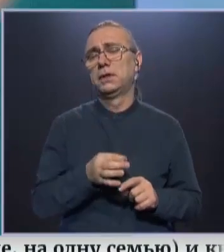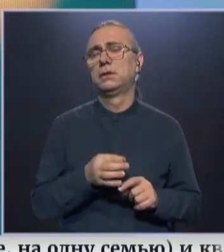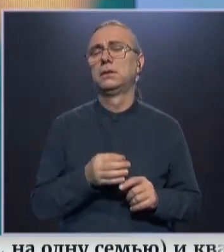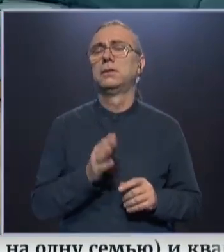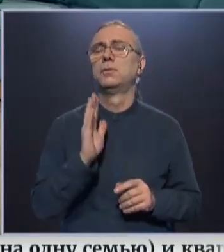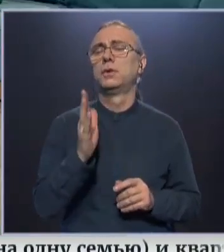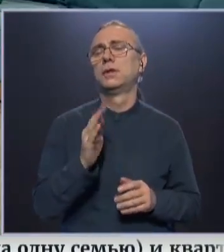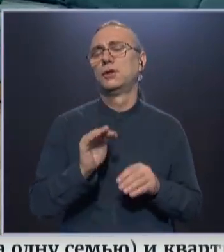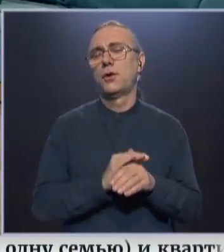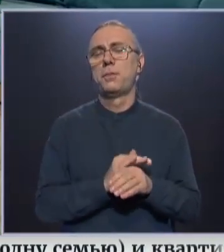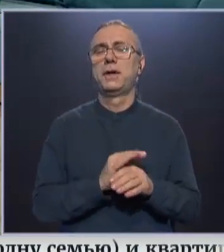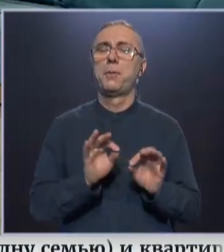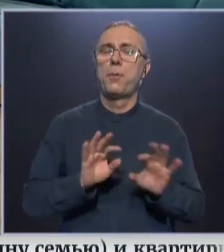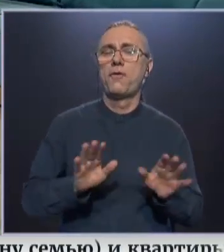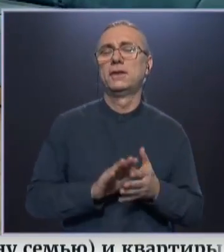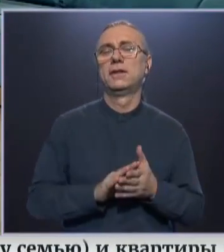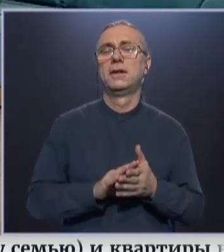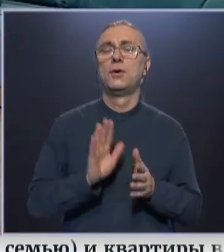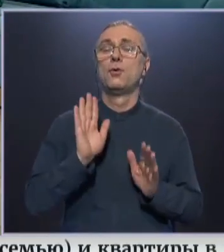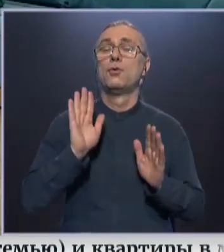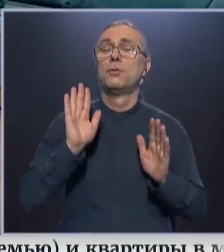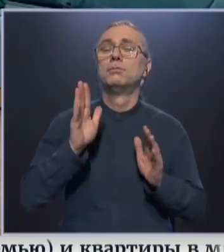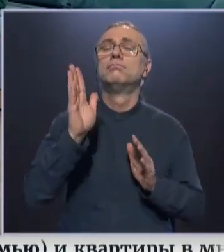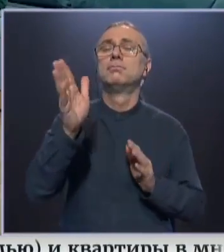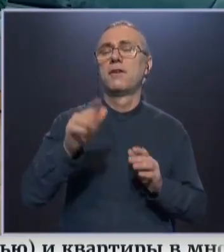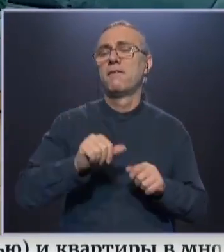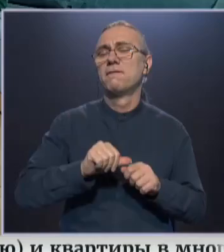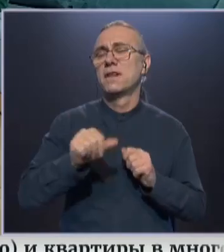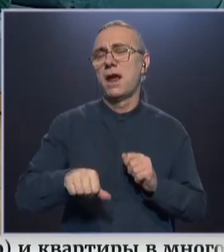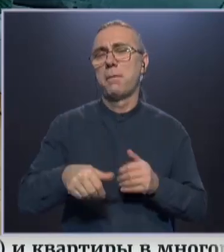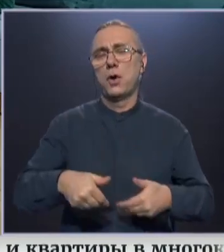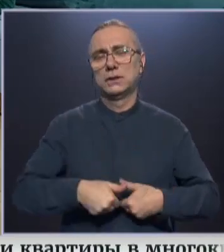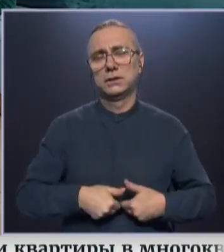поводом и уже вне поста держаться за умеренность